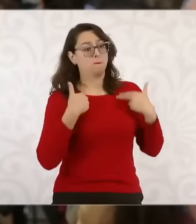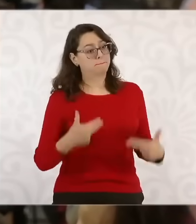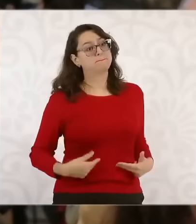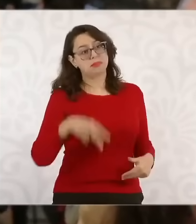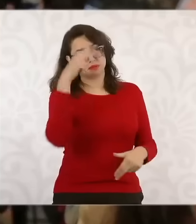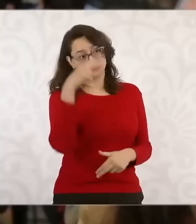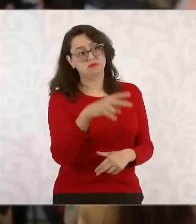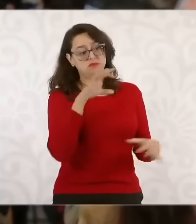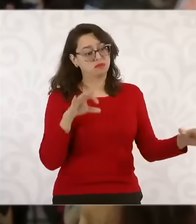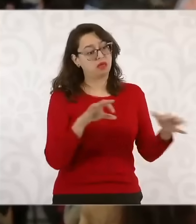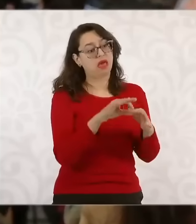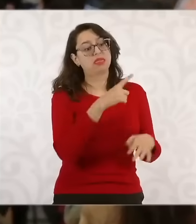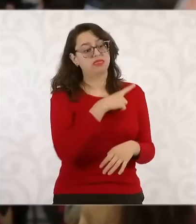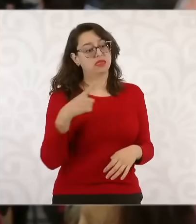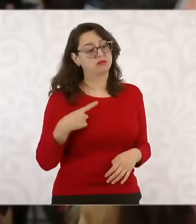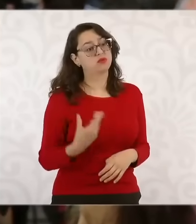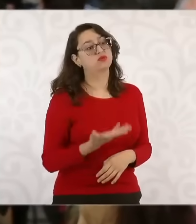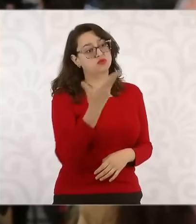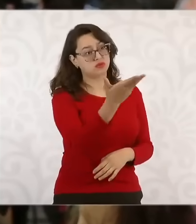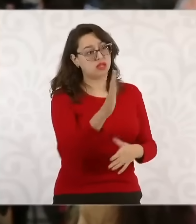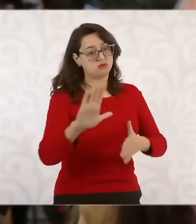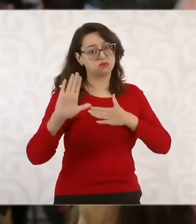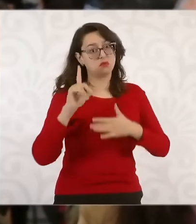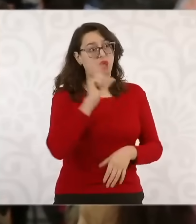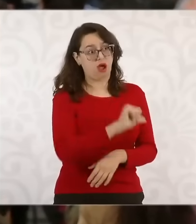Agradezco profundamente su incuestionable compromiso con las mujeres, los adultos